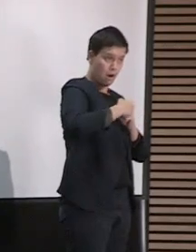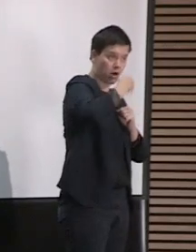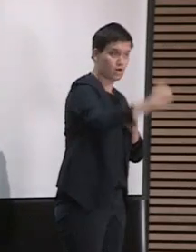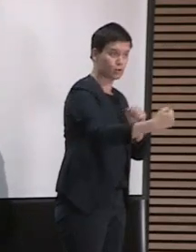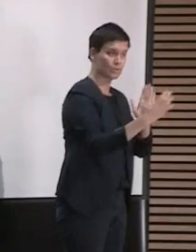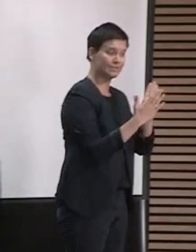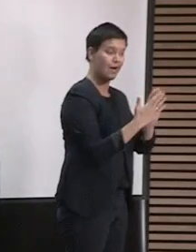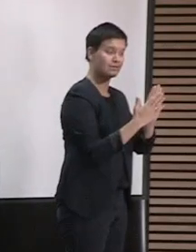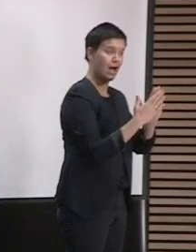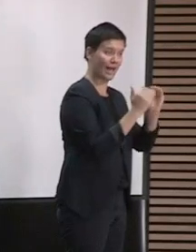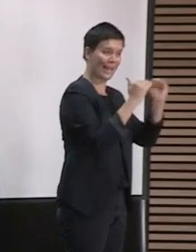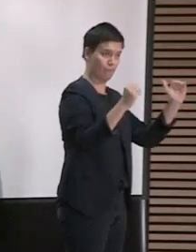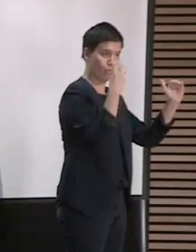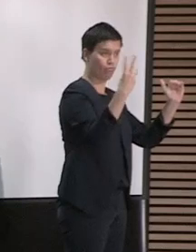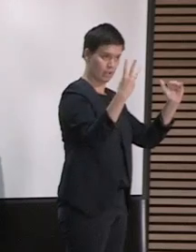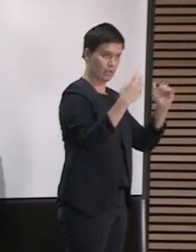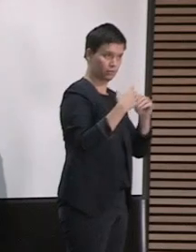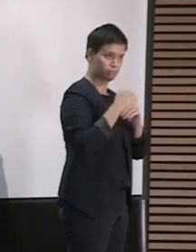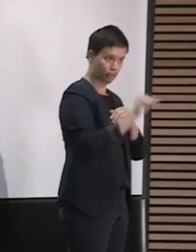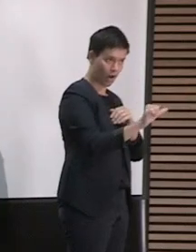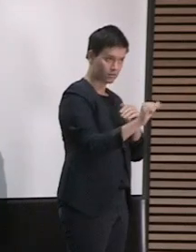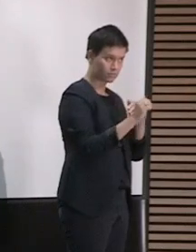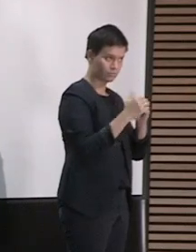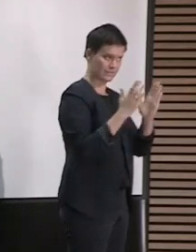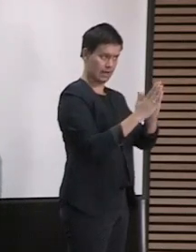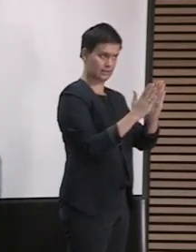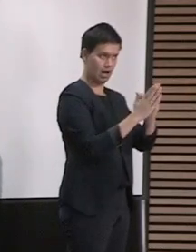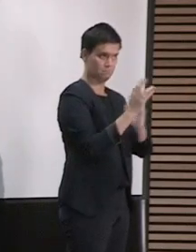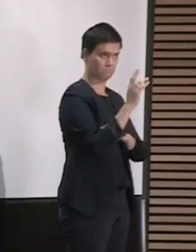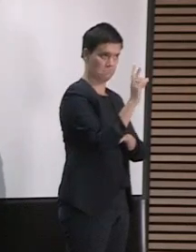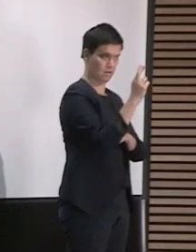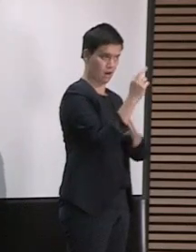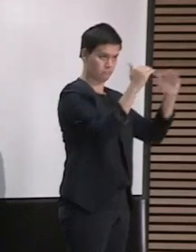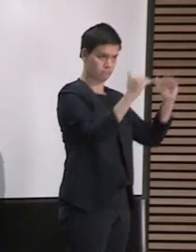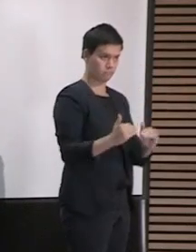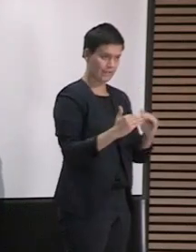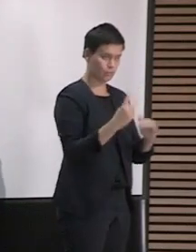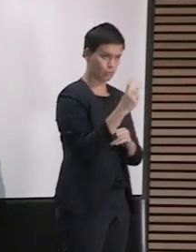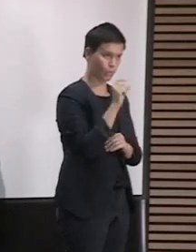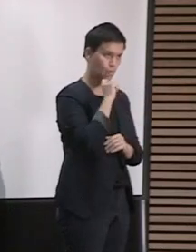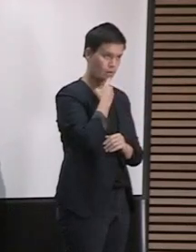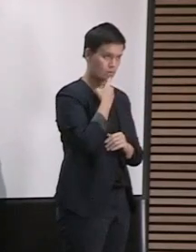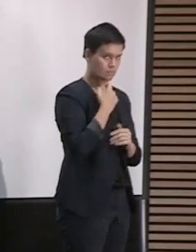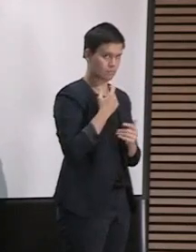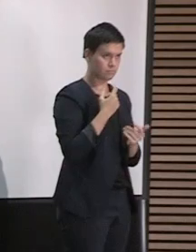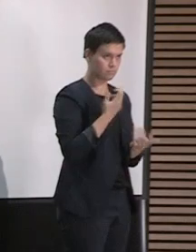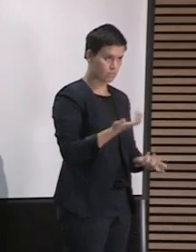Minita, mo te neke ki te Taumata 2 i runga. Te Rtapu, he aha te mea nui mai i te Wenerei tae atu ki te Rtapu? GRANT